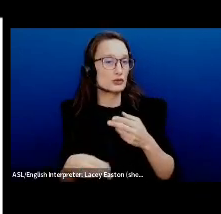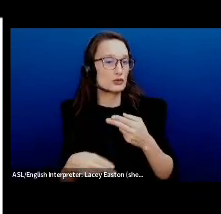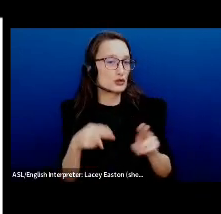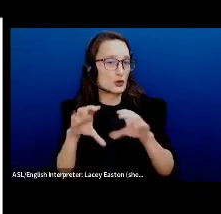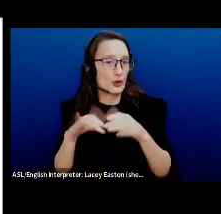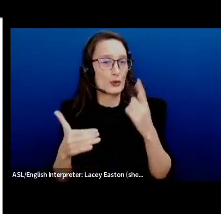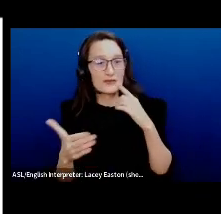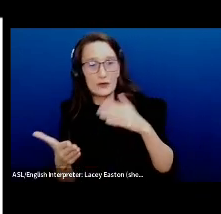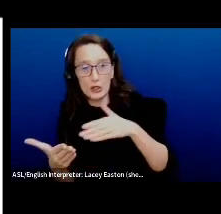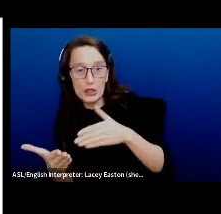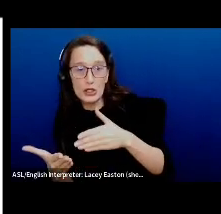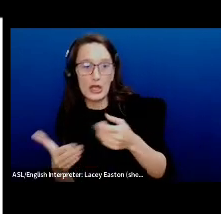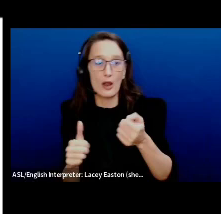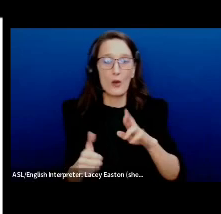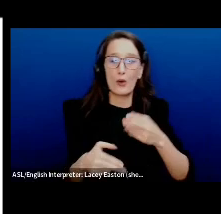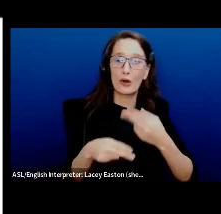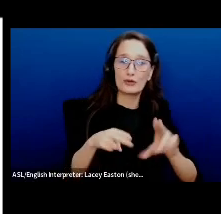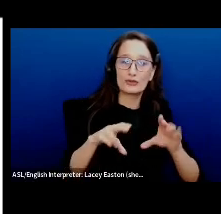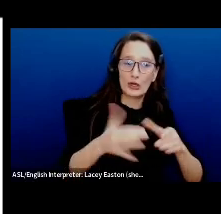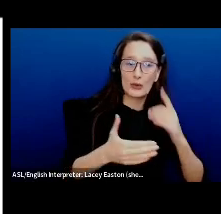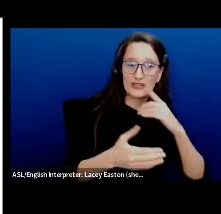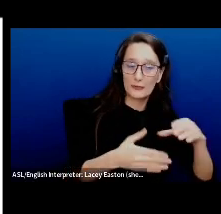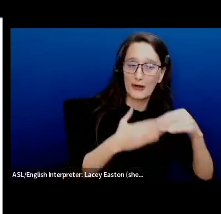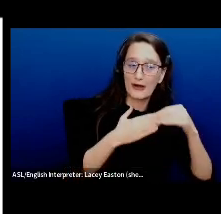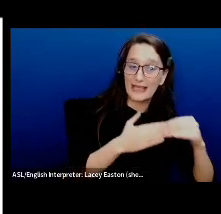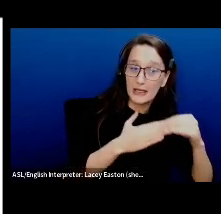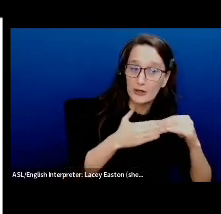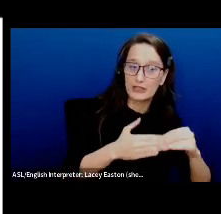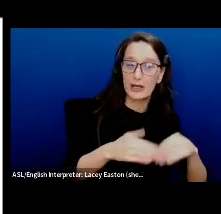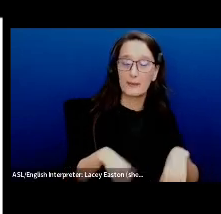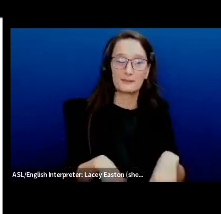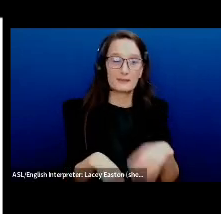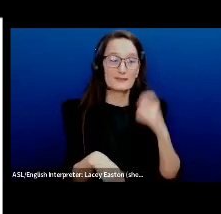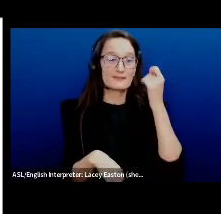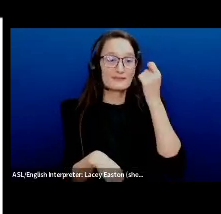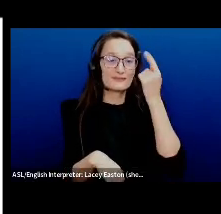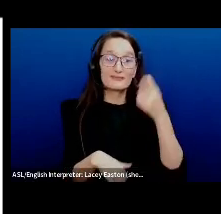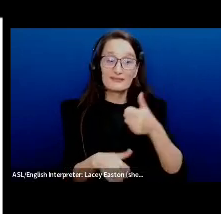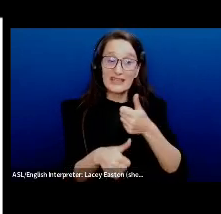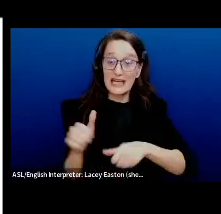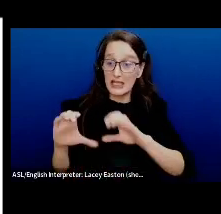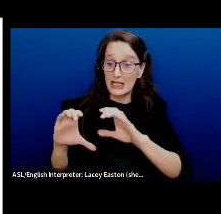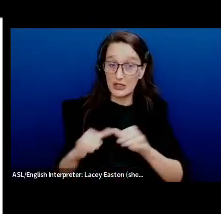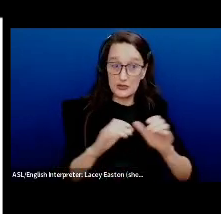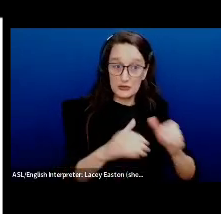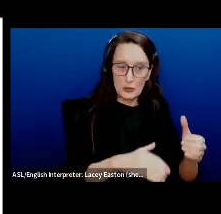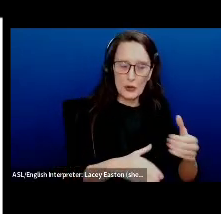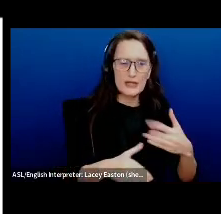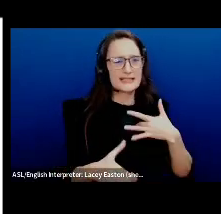. Cada curso está asociado a un grupo de edad típico. A veces tenemos